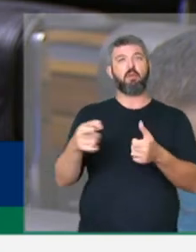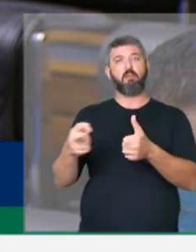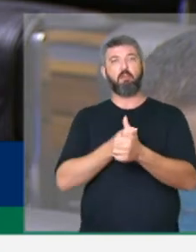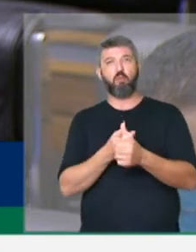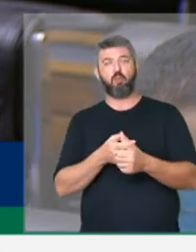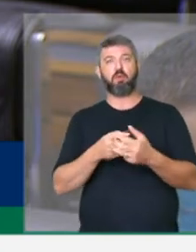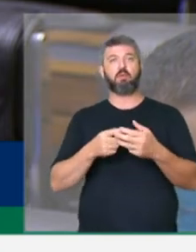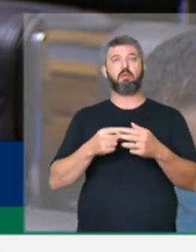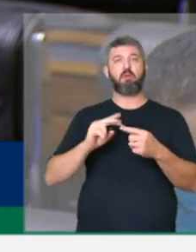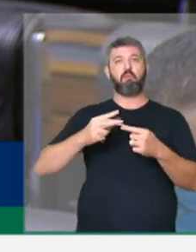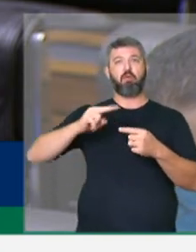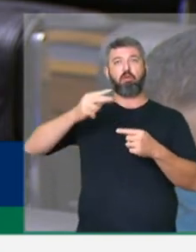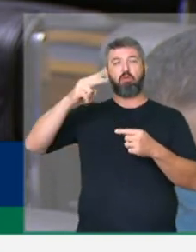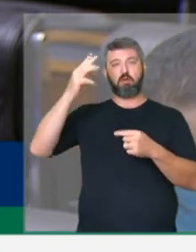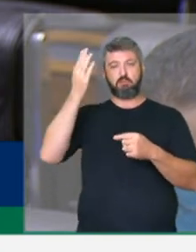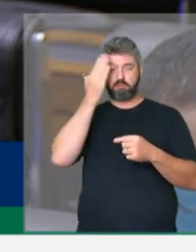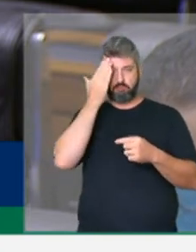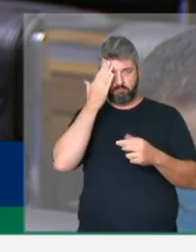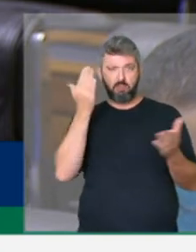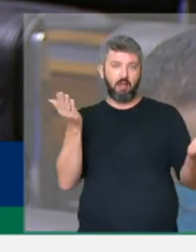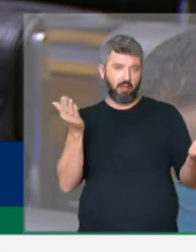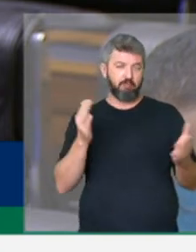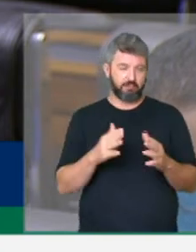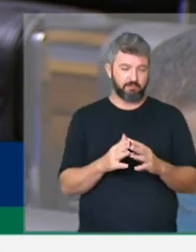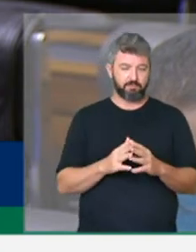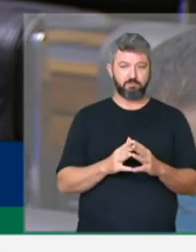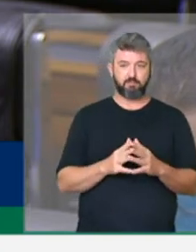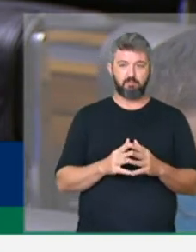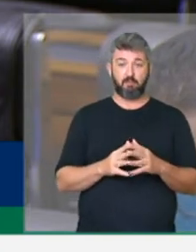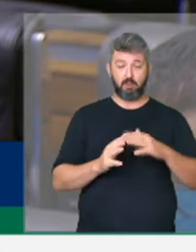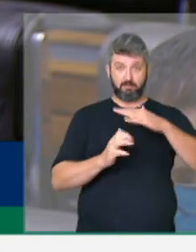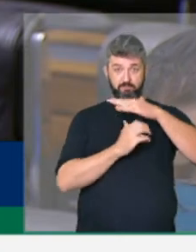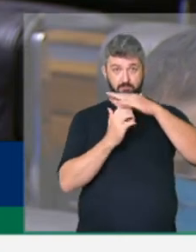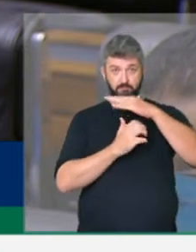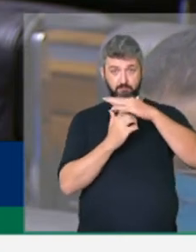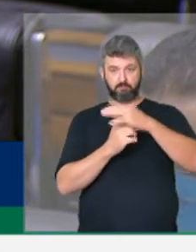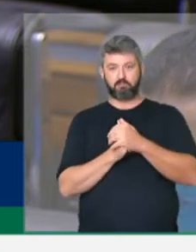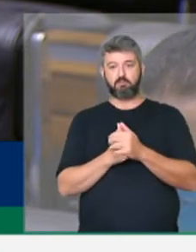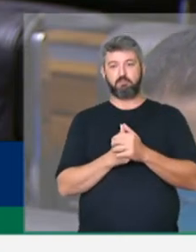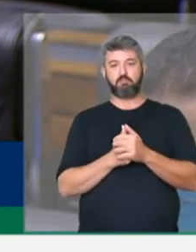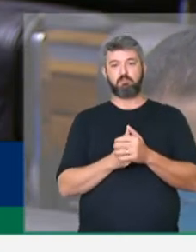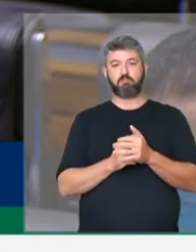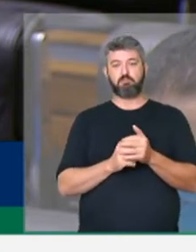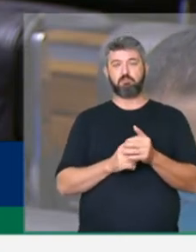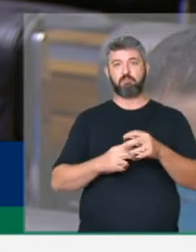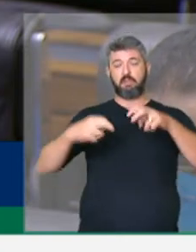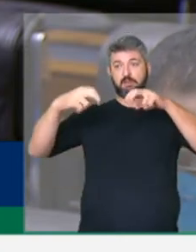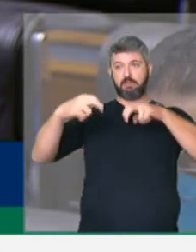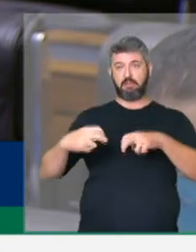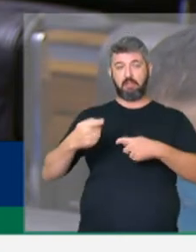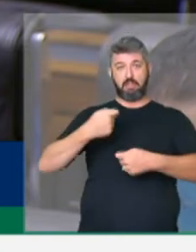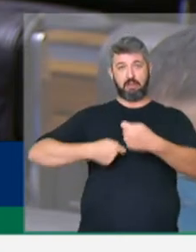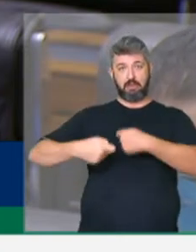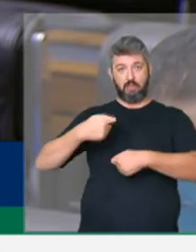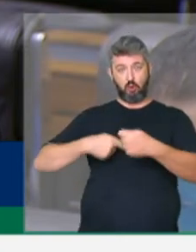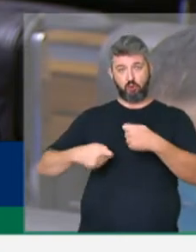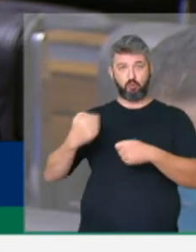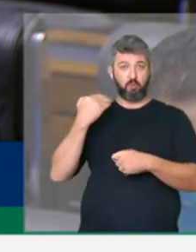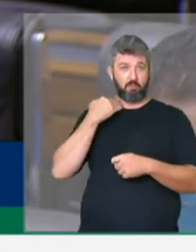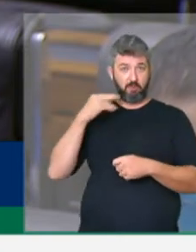ALI ARBITRADO A ELE UMA VONTADE ÚNICA QUE É A VONTADE DO BANCO DE DIZER QUE TEM QUE RENEGOCIAR DENTRO DAQUELE PADRÃO QUE O BANCO